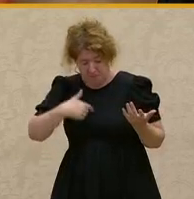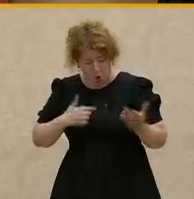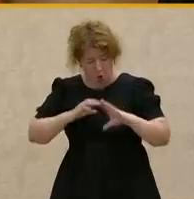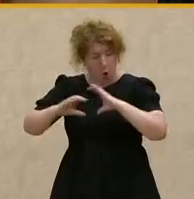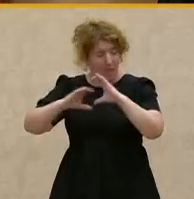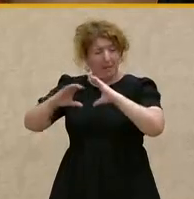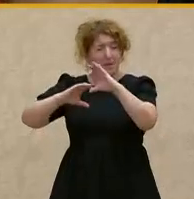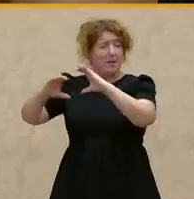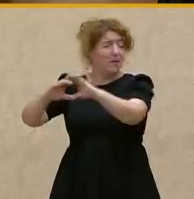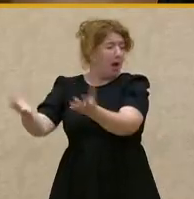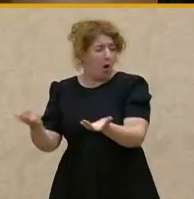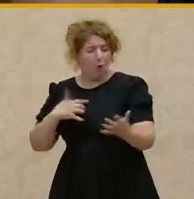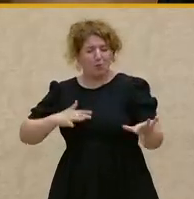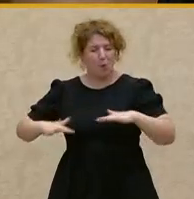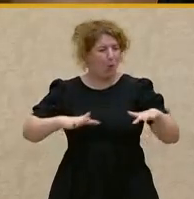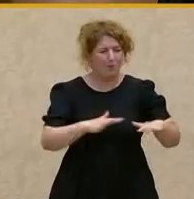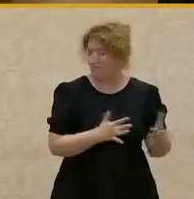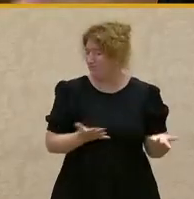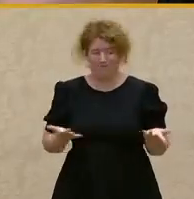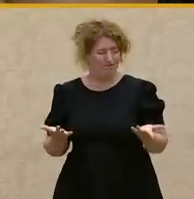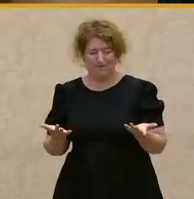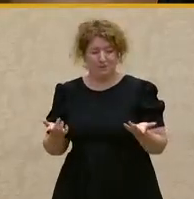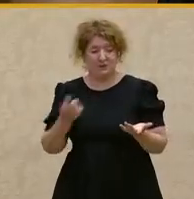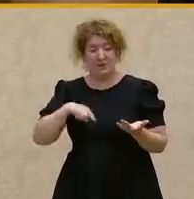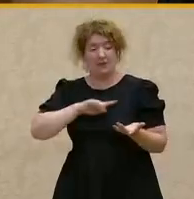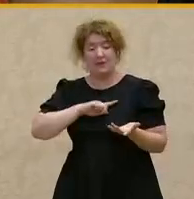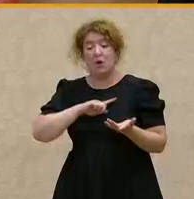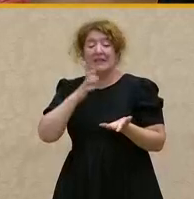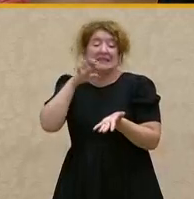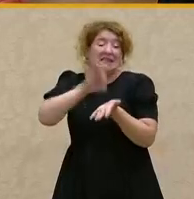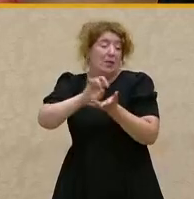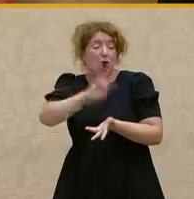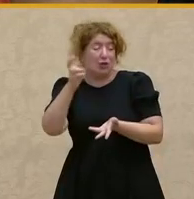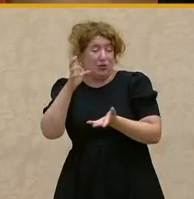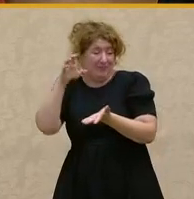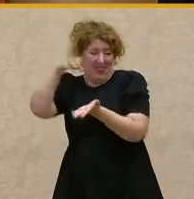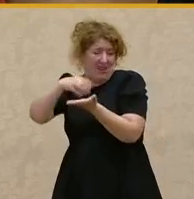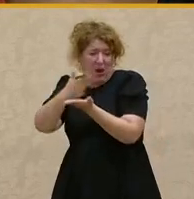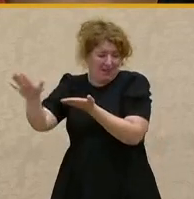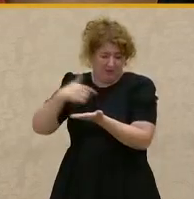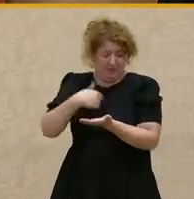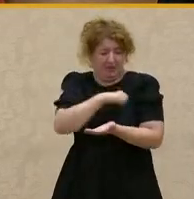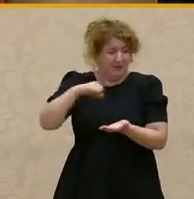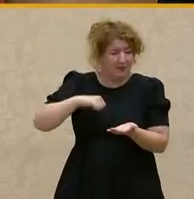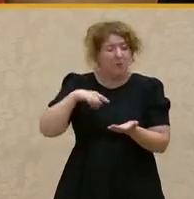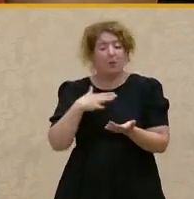en la movilidad, etc., y en los servicios desinstitucionalizados se podría destinar